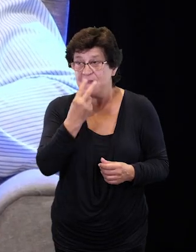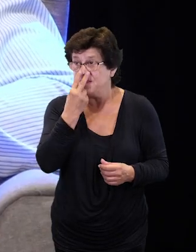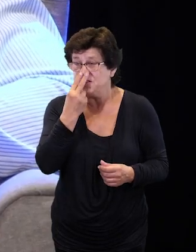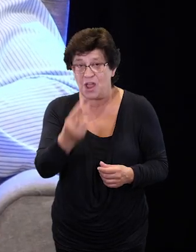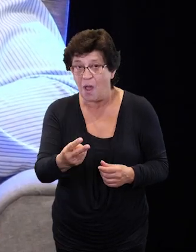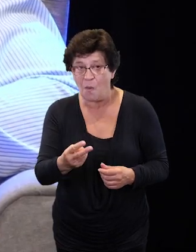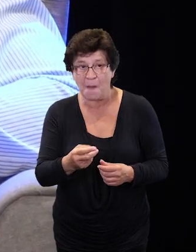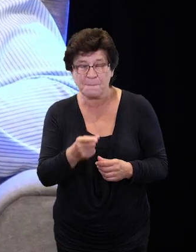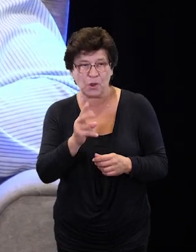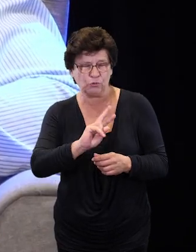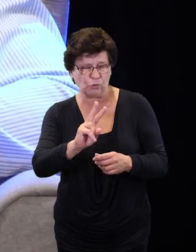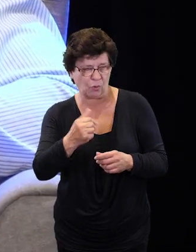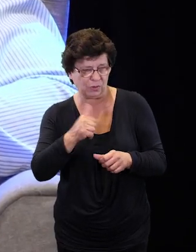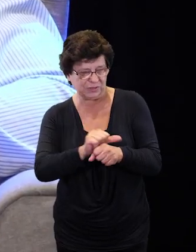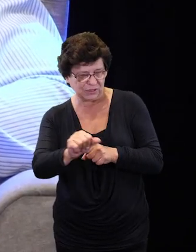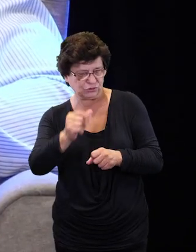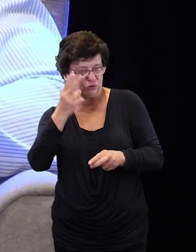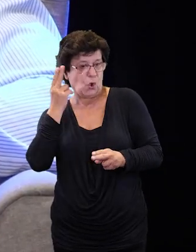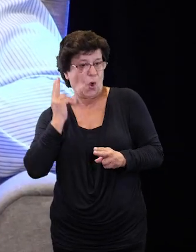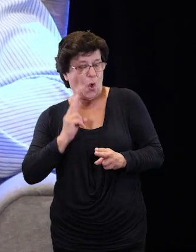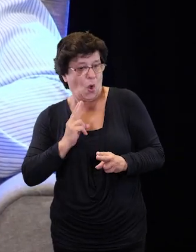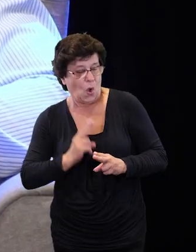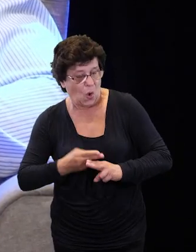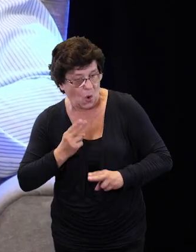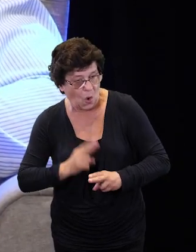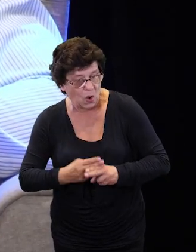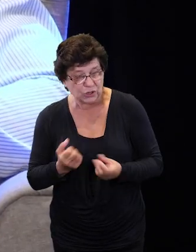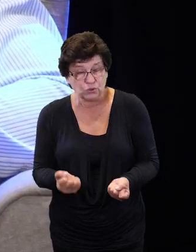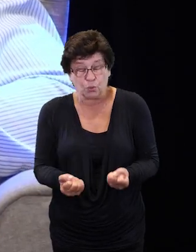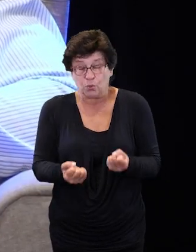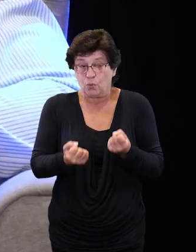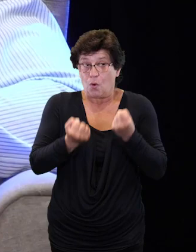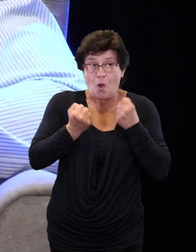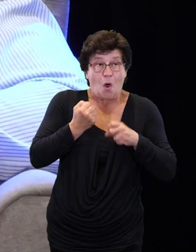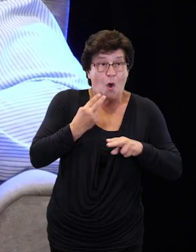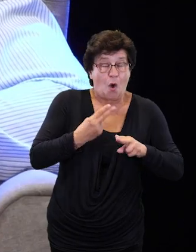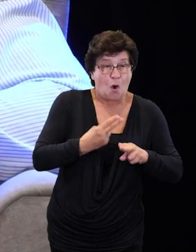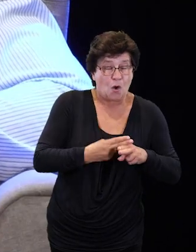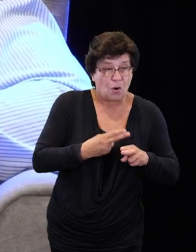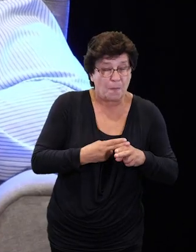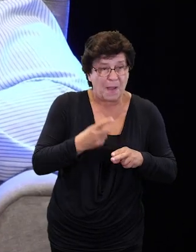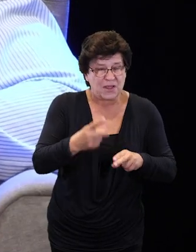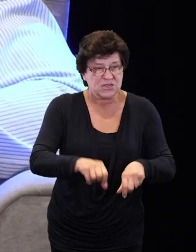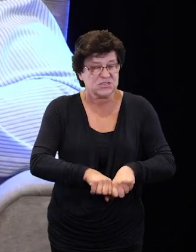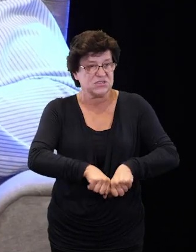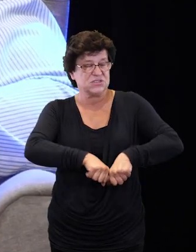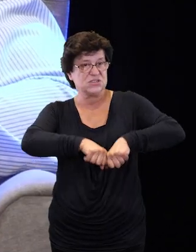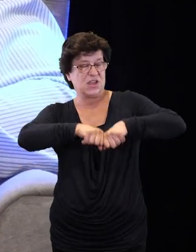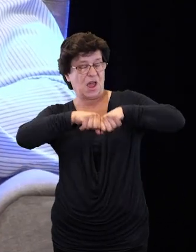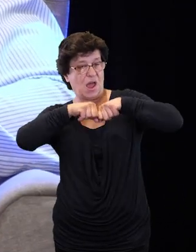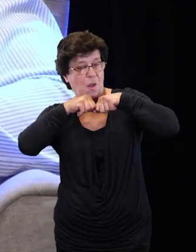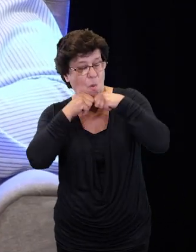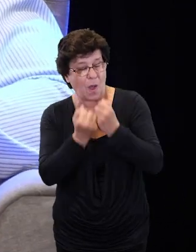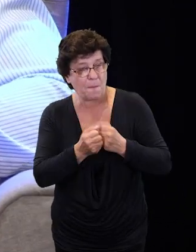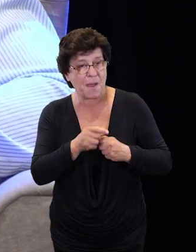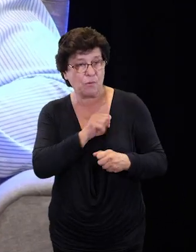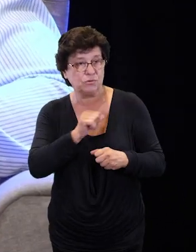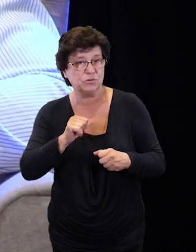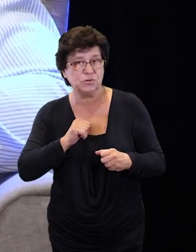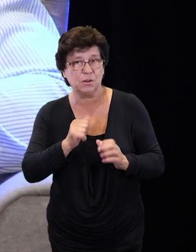po jakiejś diagnozie, nawet bardzo ciężkiej, trudnej. Każdy podchodził do tego jako: będę walczył, będę dzielny, jestem dzielny i w ogóle: a, trudno,